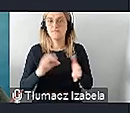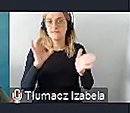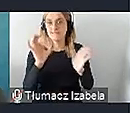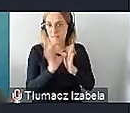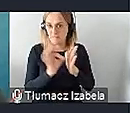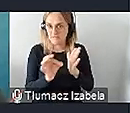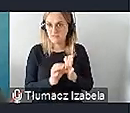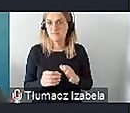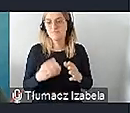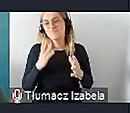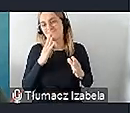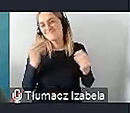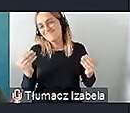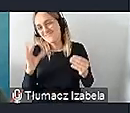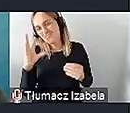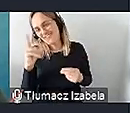Jest także uroczy - jak pisze pani Beata.